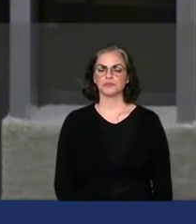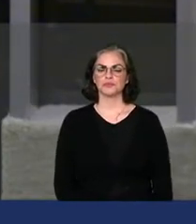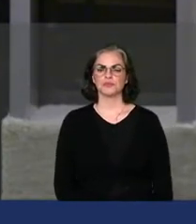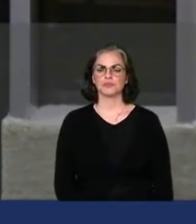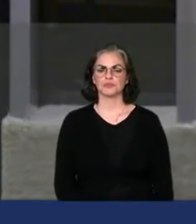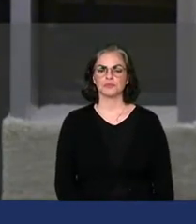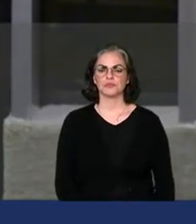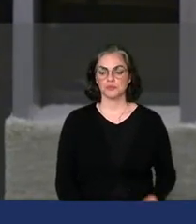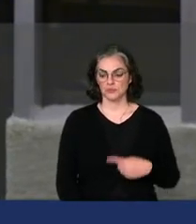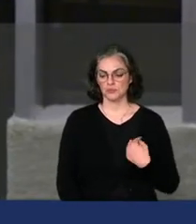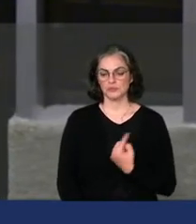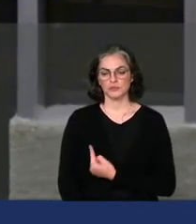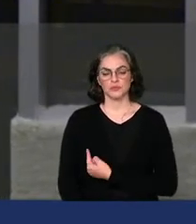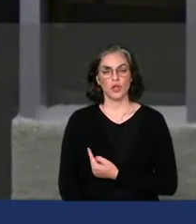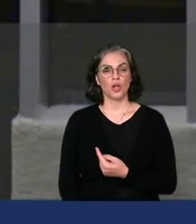DEPUTADOS . O PARLAMENTO ESTÁ